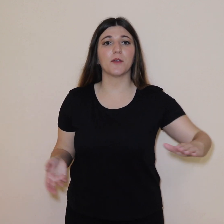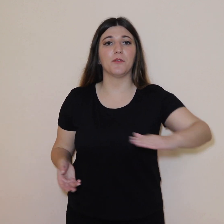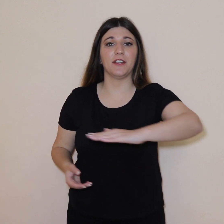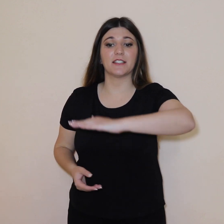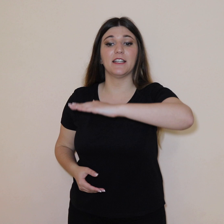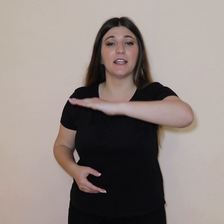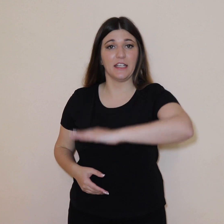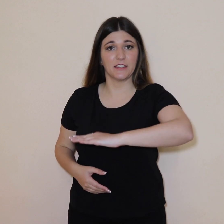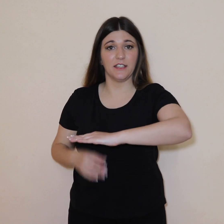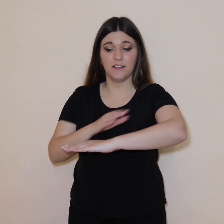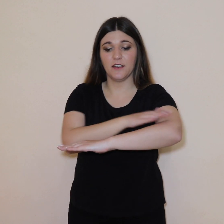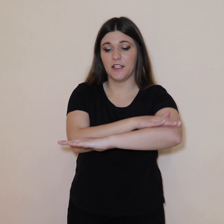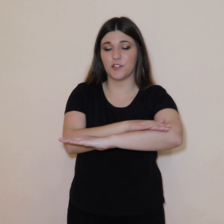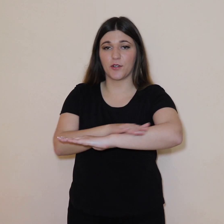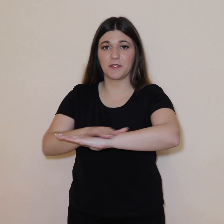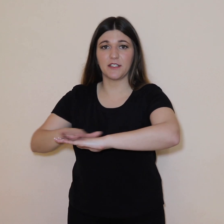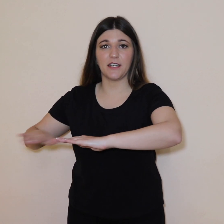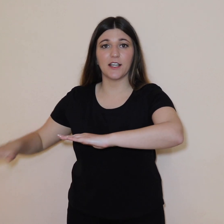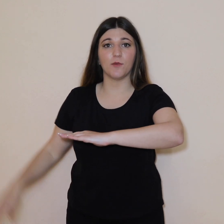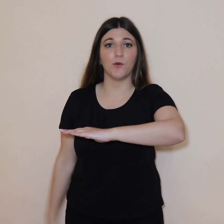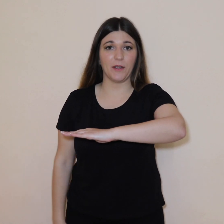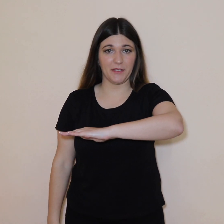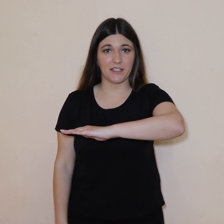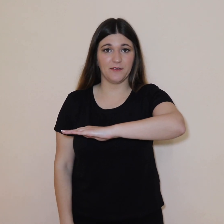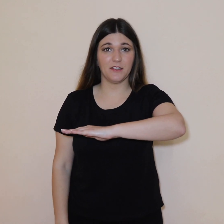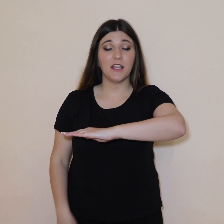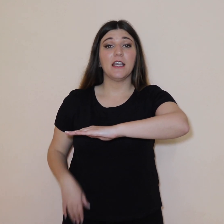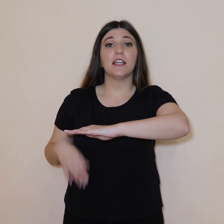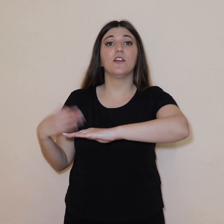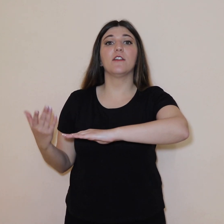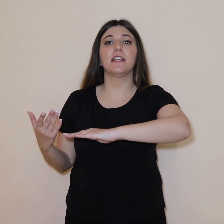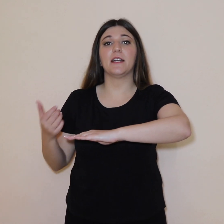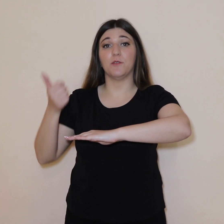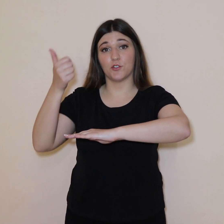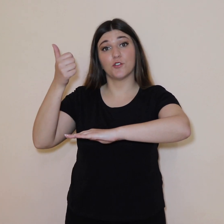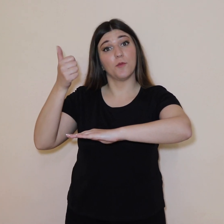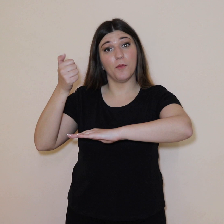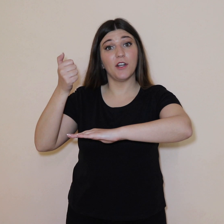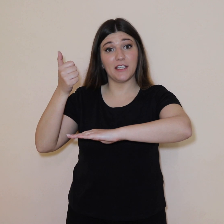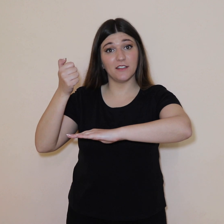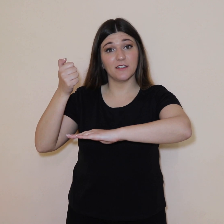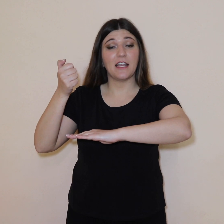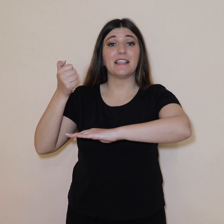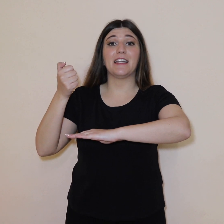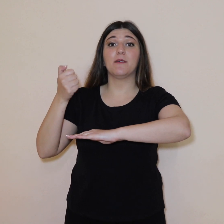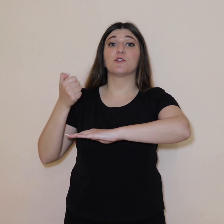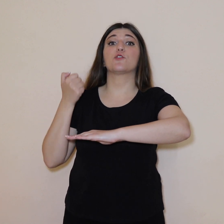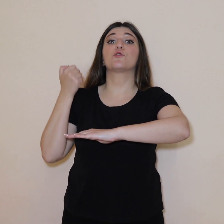que podría ser este. Esto representaría como una mesa y luego diríamos "boli" y haríamos su